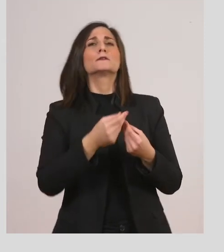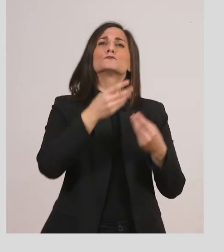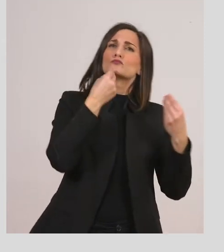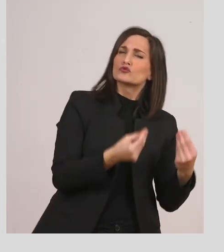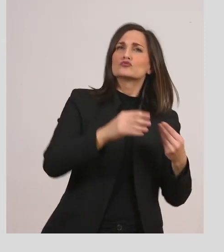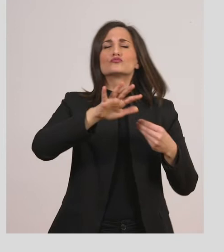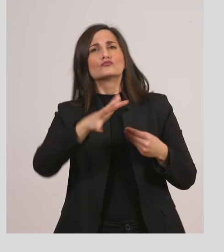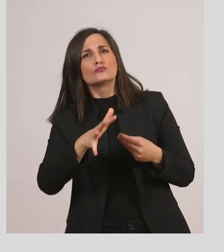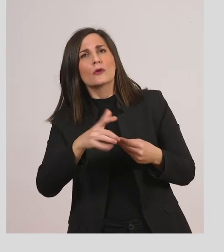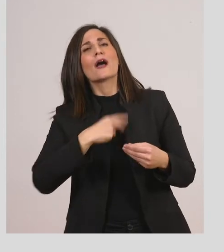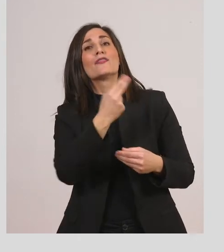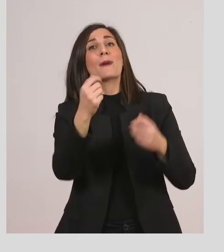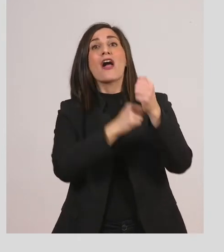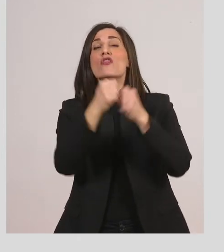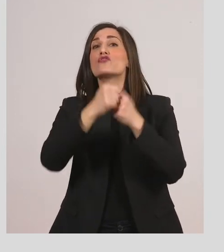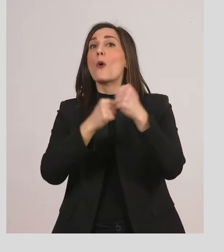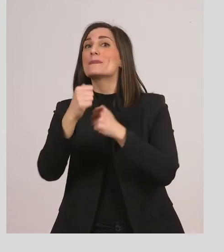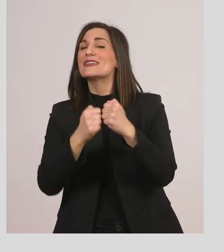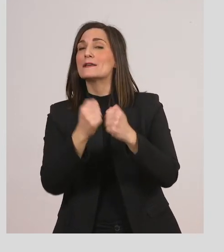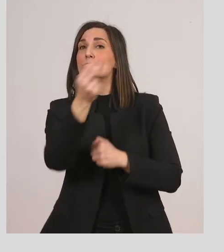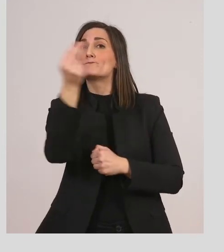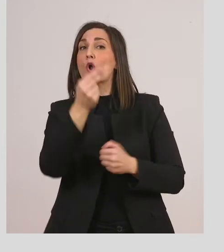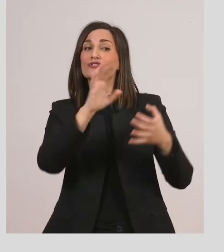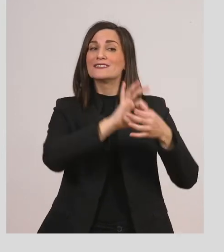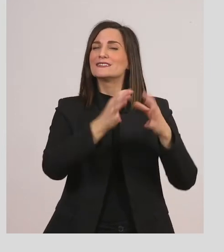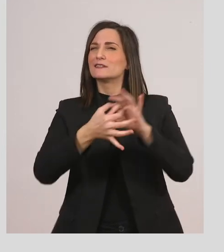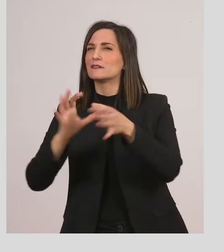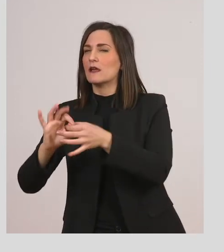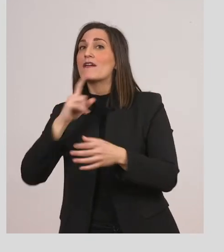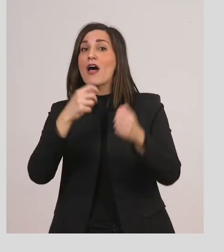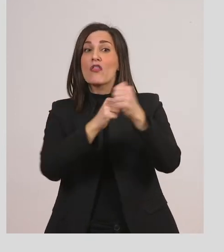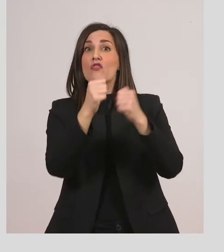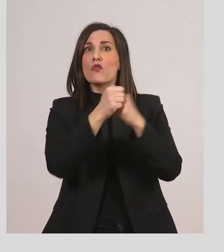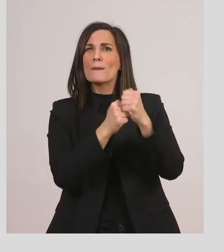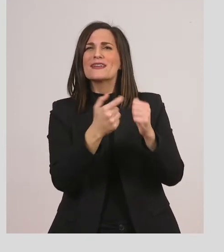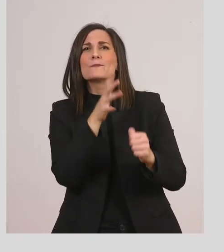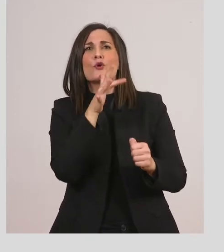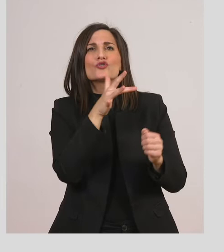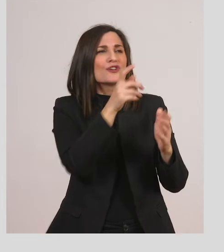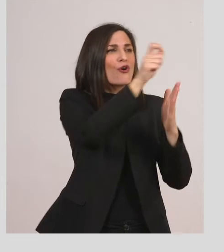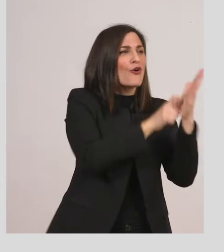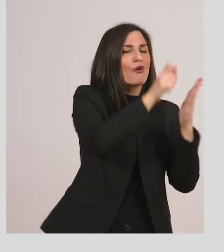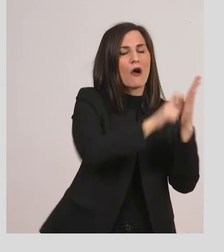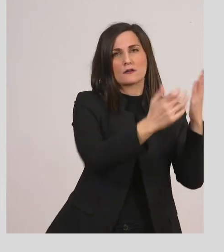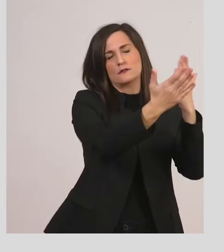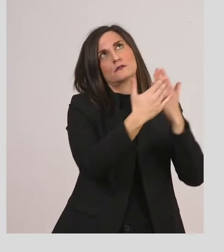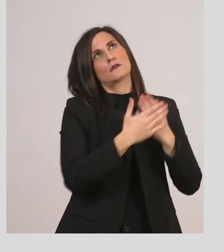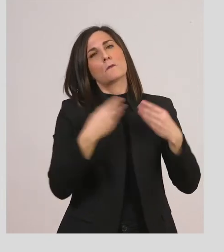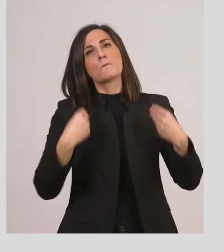Μπορούμε να δούμε τη δομή που τα χρησιμοποιήσαμε. Γι' αυτό σας είπα ότι θα βοηθήσει πάρα πολύ ένα σχεδιάγραμμα... με σημειώσεις πριν. Και μπορούμε να κάνουμε και γενικά σχόλια για το γραπτό μας.